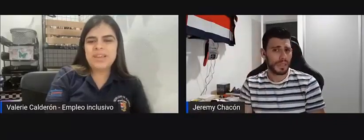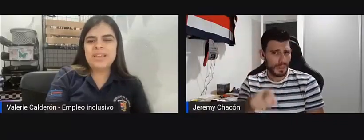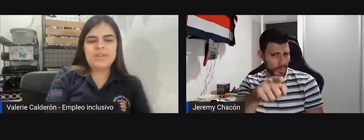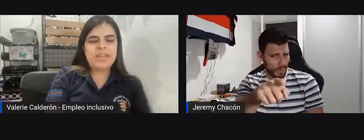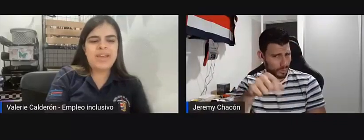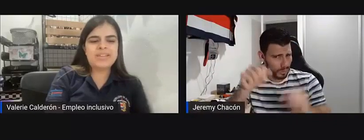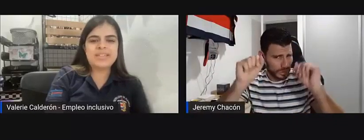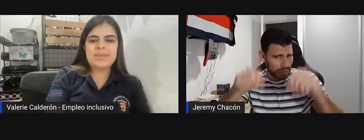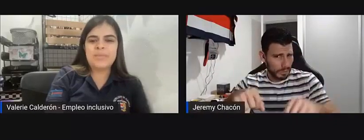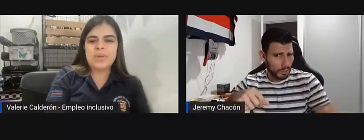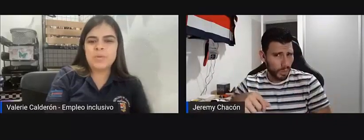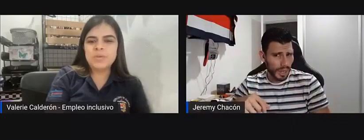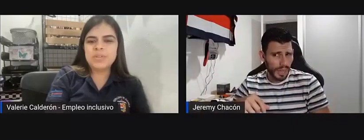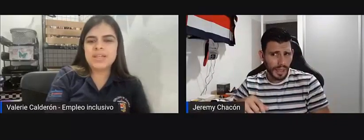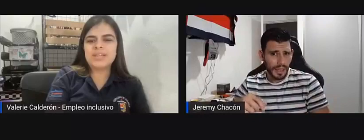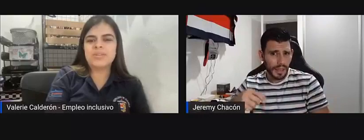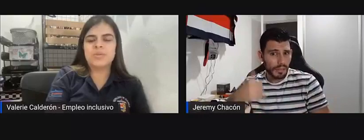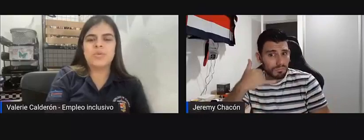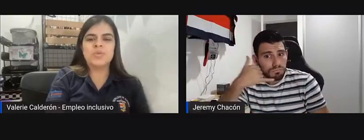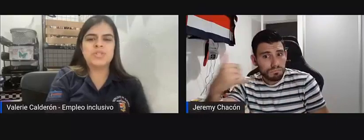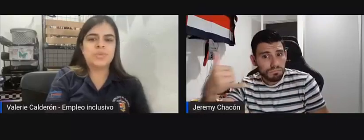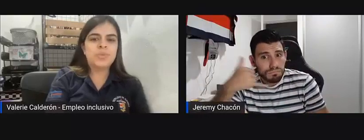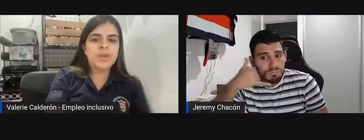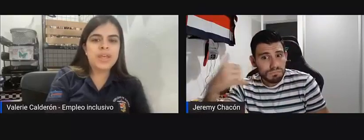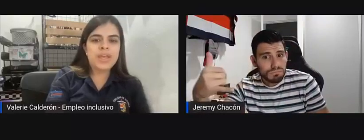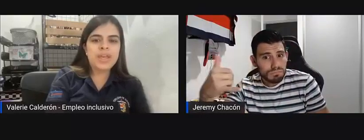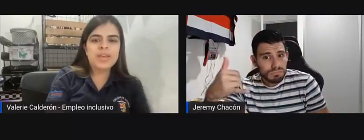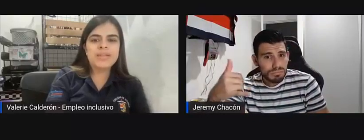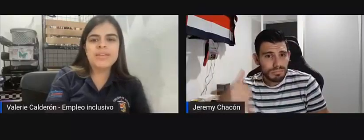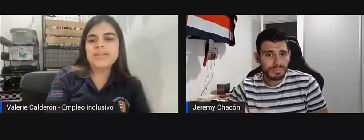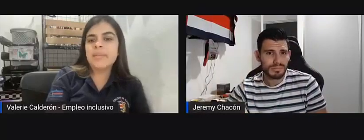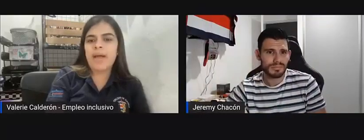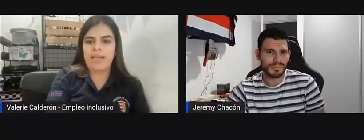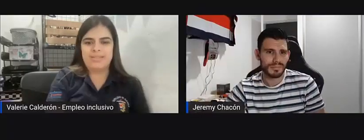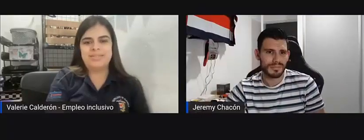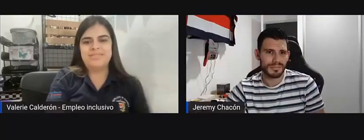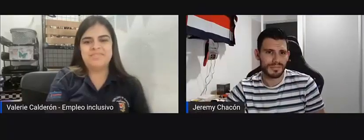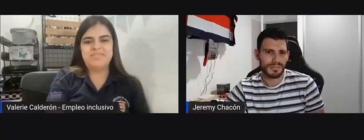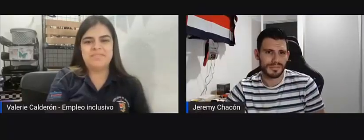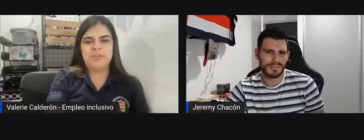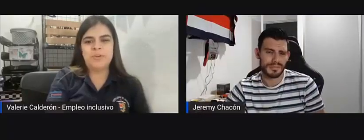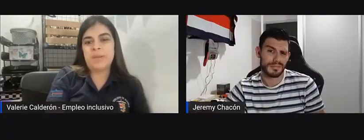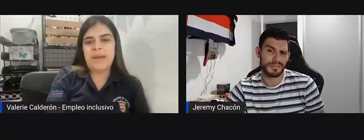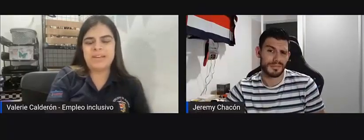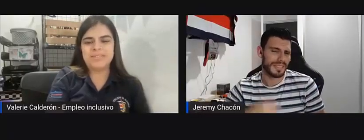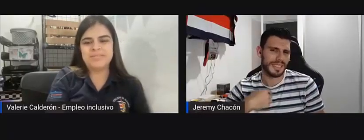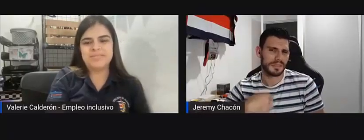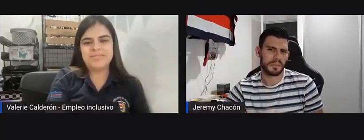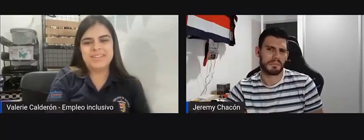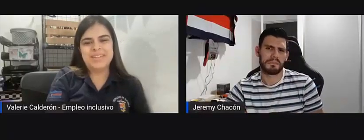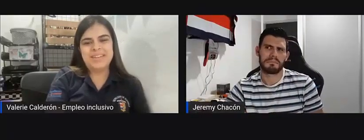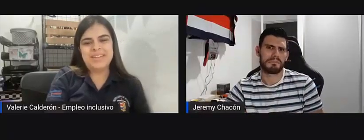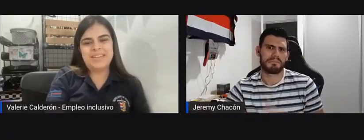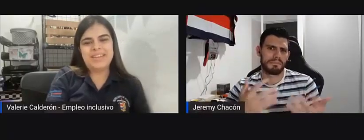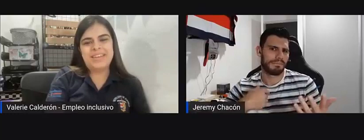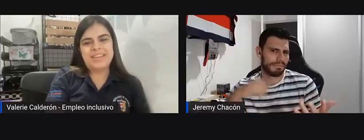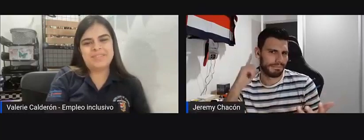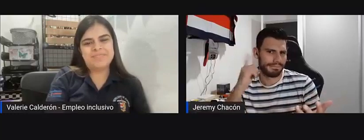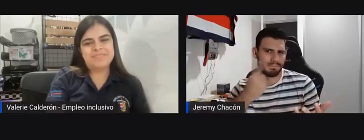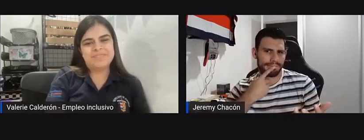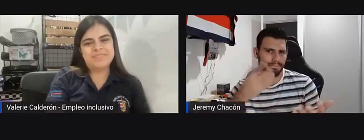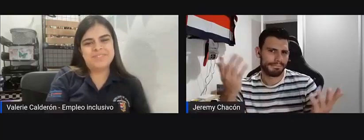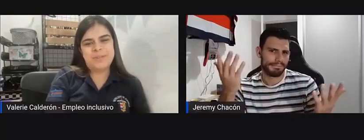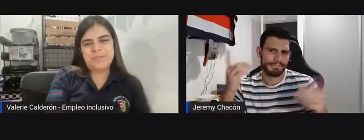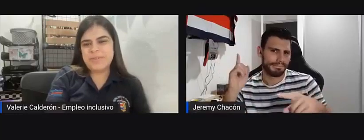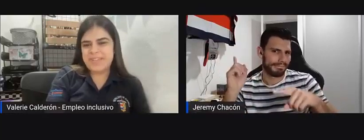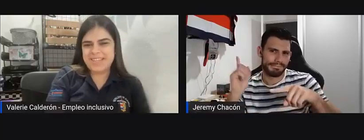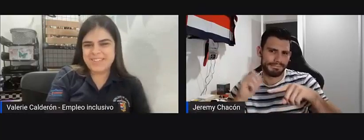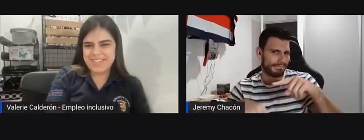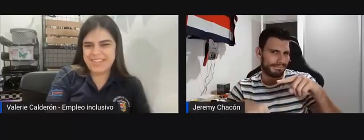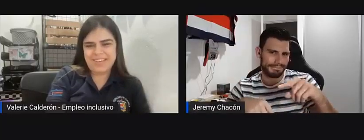y verdad ya les hacen preguntas como usted puede atender llamadas o llamar y soy persona sorda